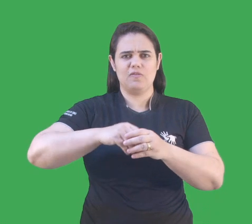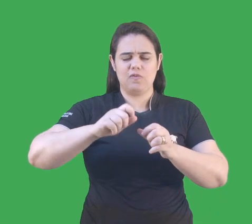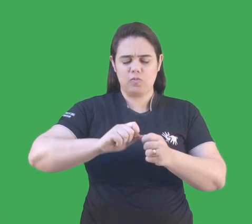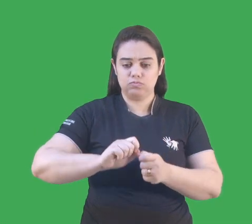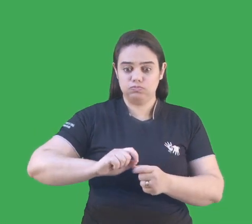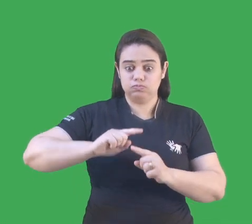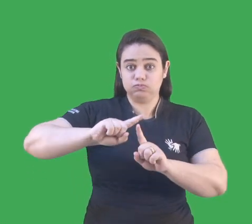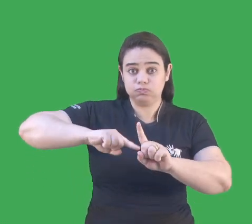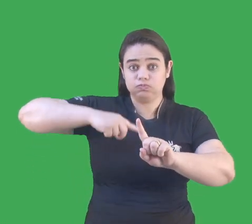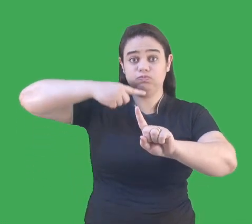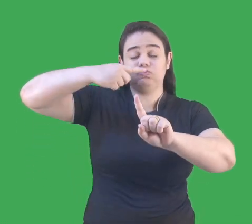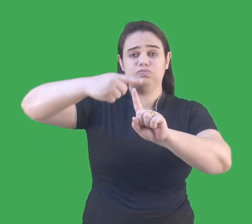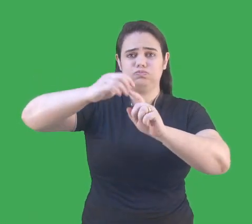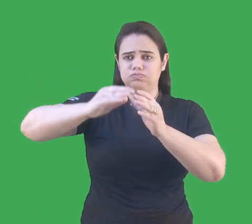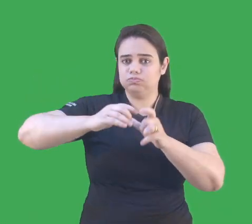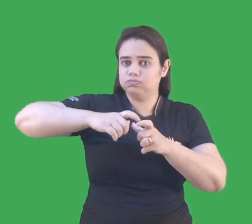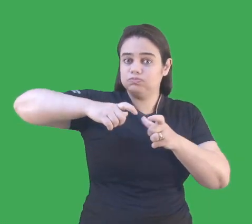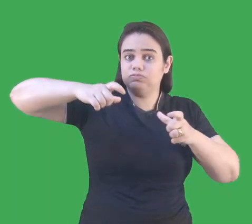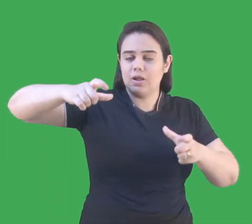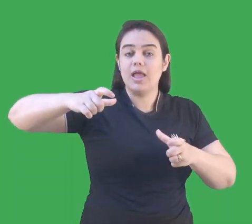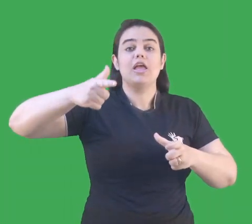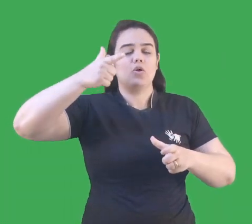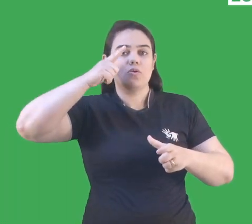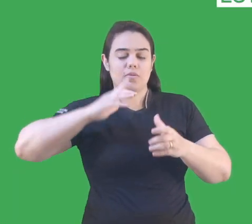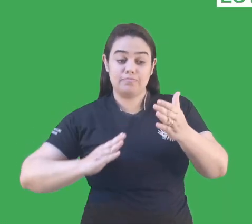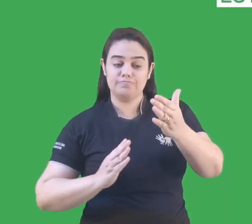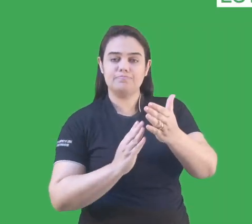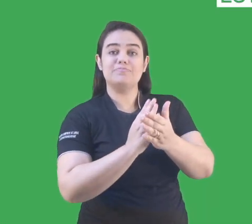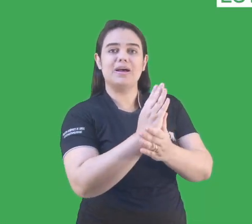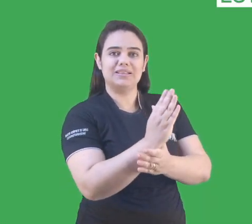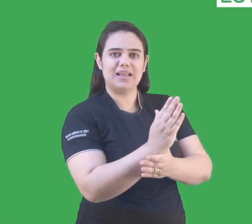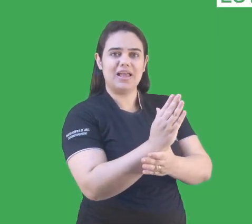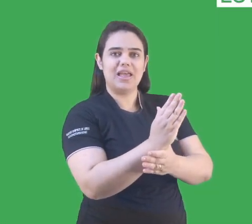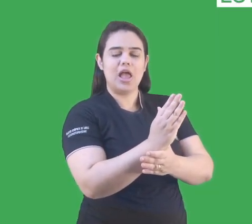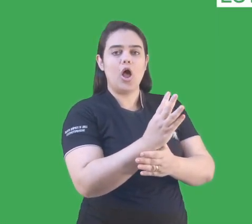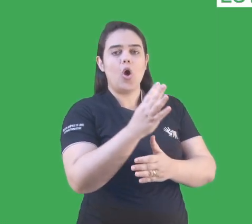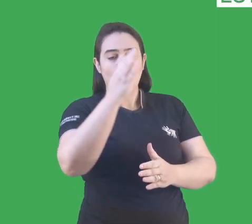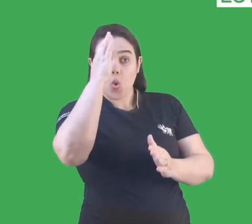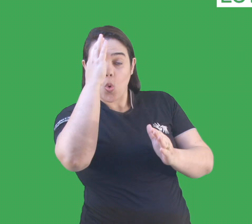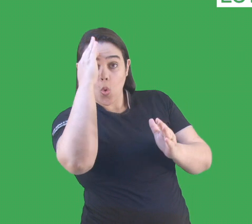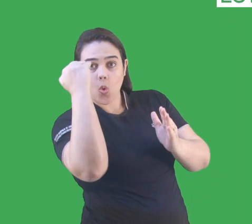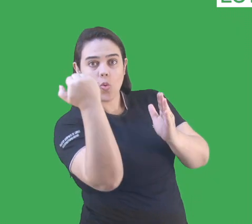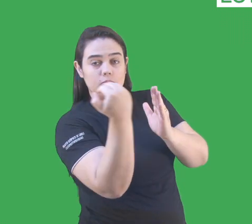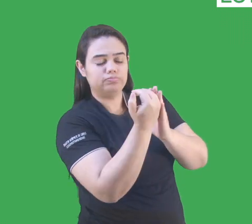votação serão eleitos, considerado o peso da participação de cada segmento.